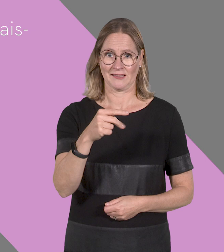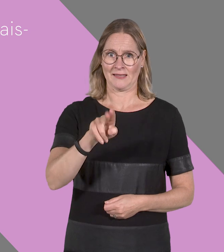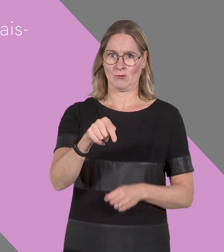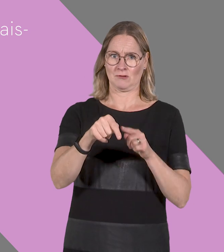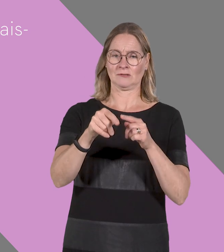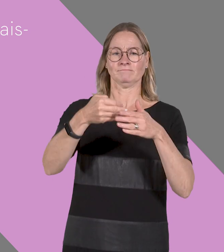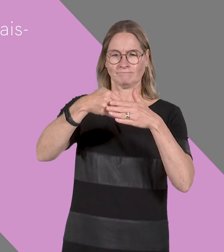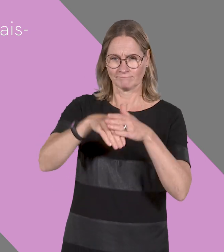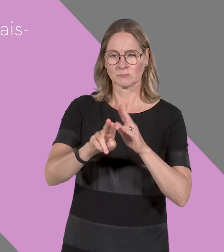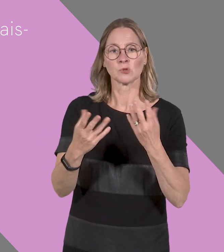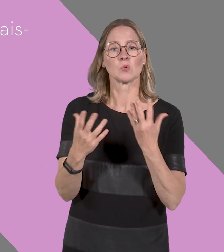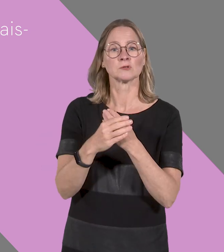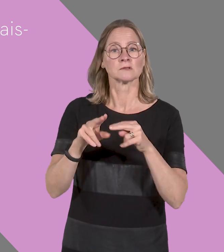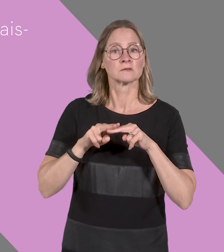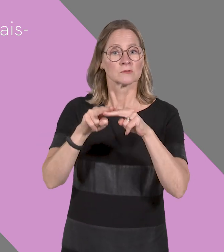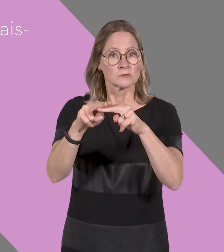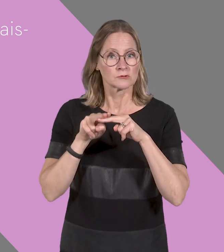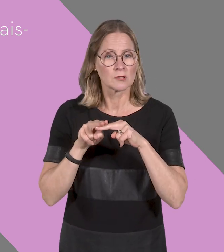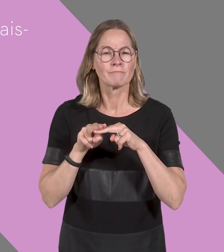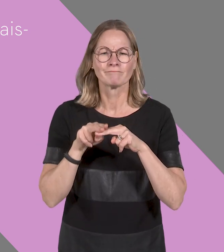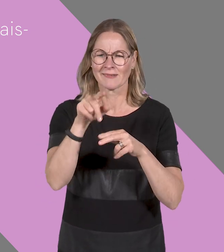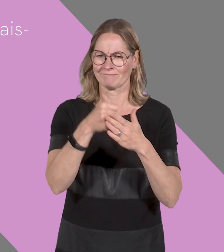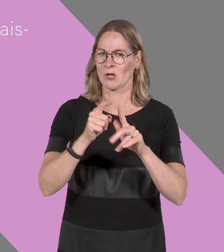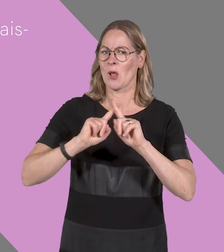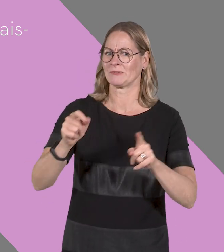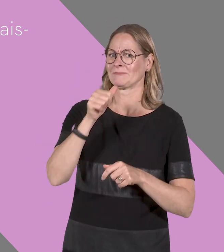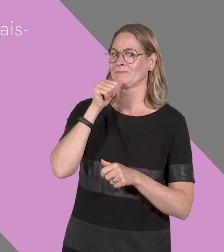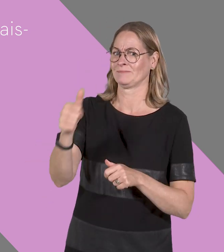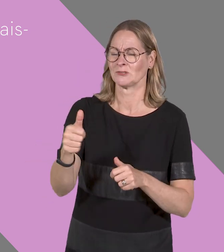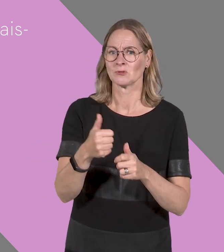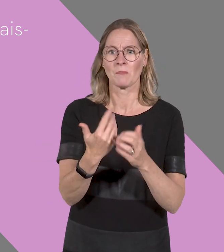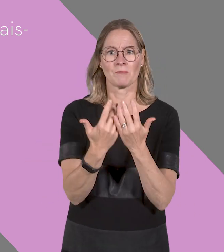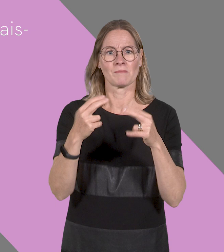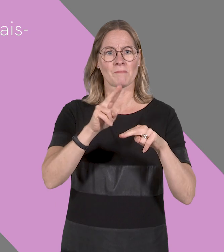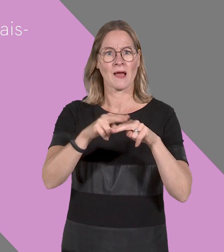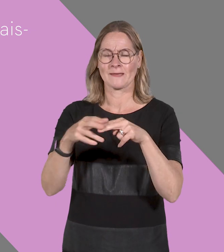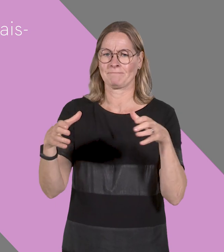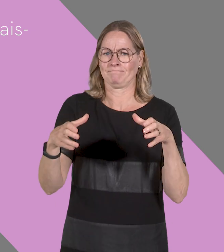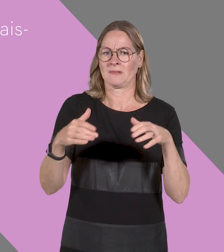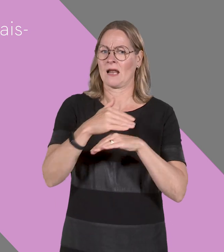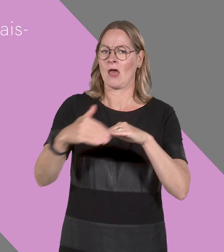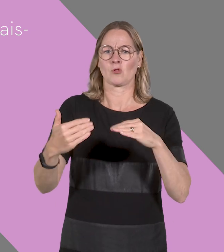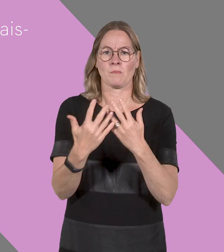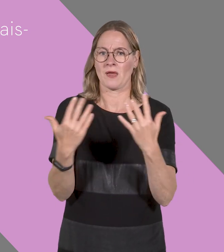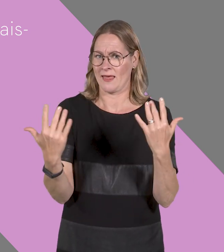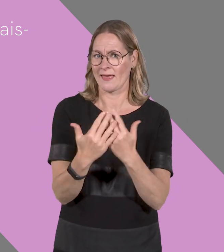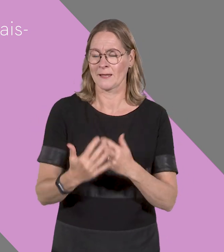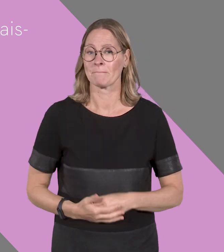Osallistumishintaan sisältyy yhteiskyyti, mutta toimi nopeasti, - sillä paikkoja on rajoitettu määrä.